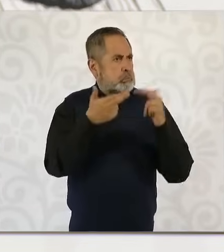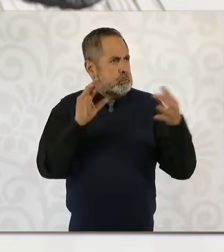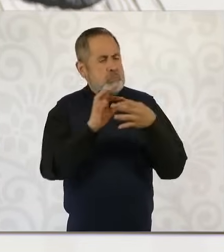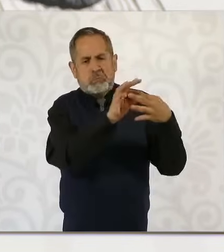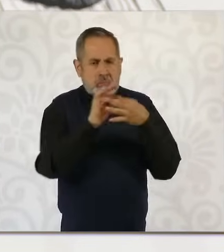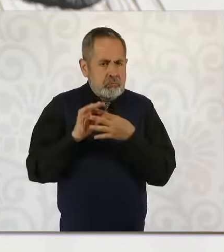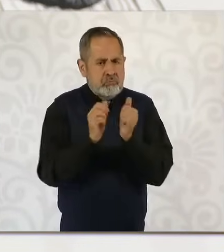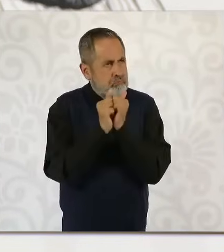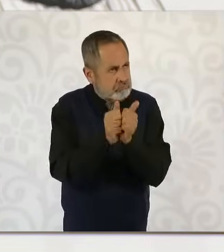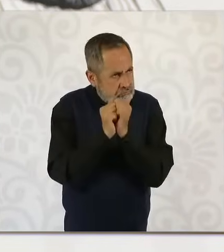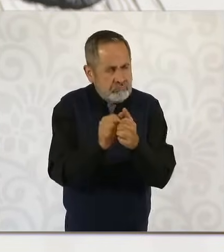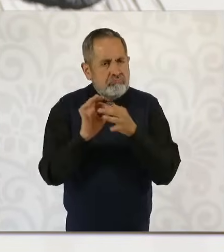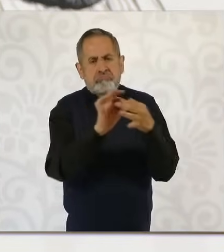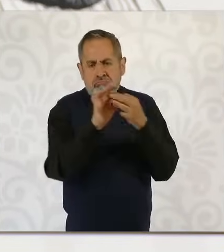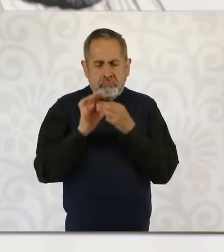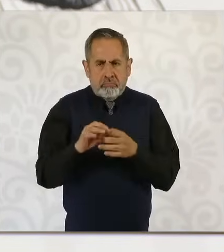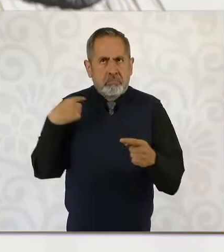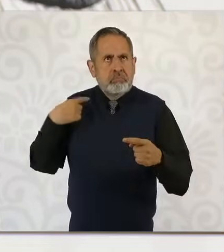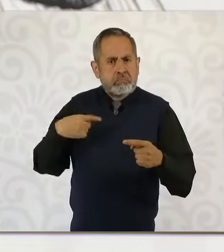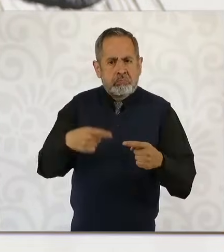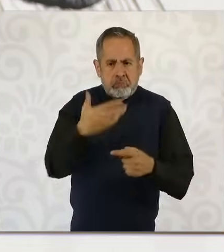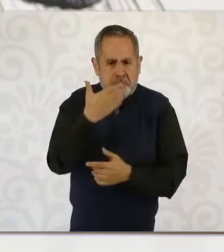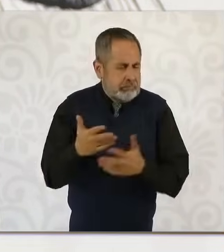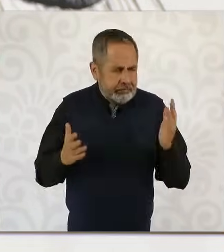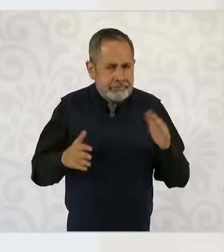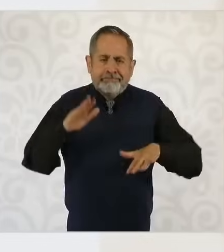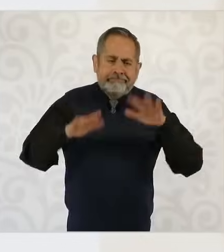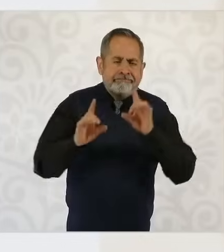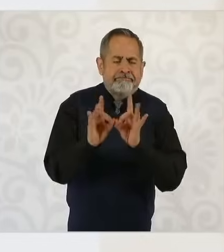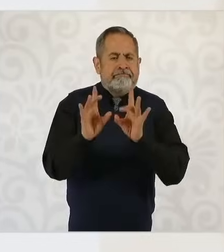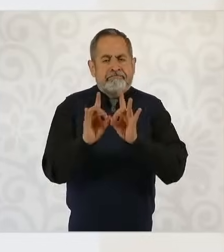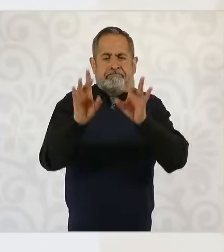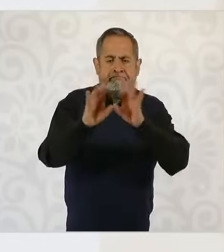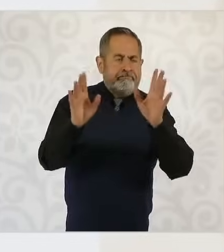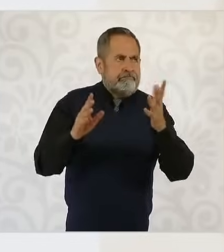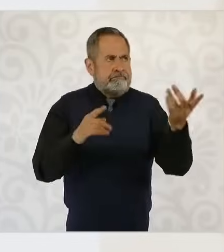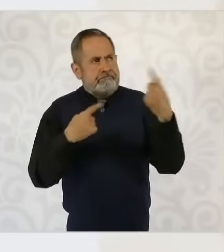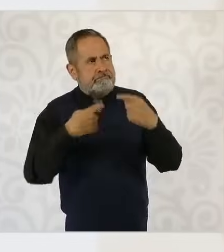relación de respeto y hasta ahora siempre habrá momentos en los que no estés de acuerdo en una